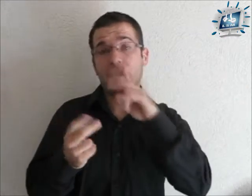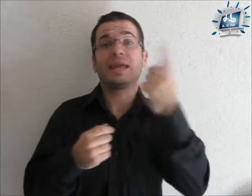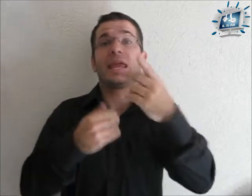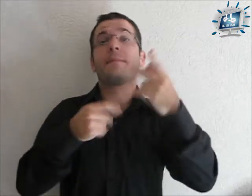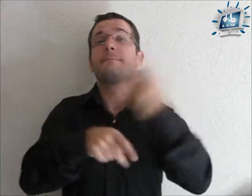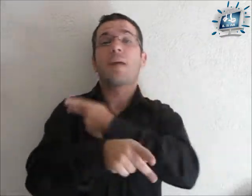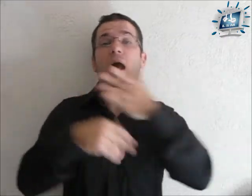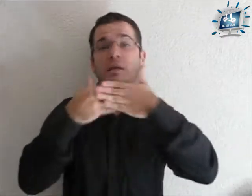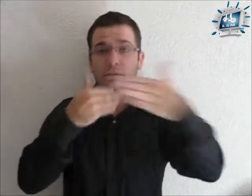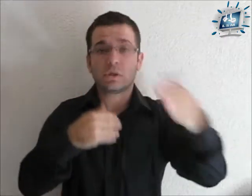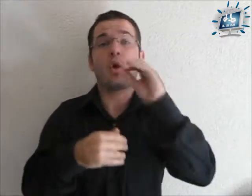, a ver qué pasa más adelante o suspensión permanente aún no se sabe